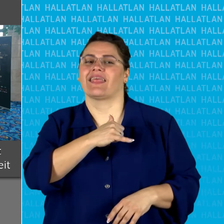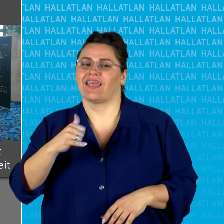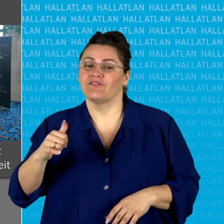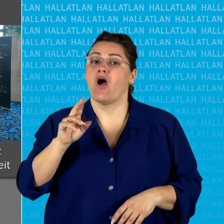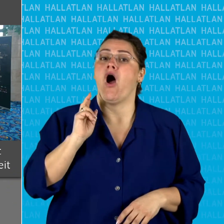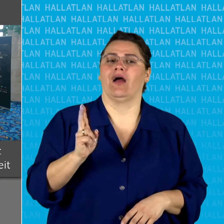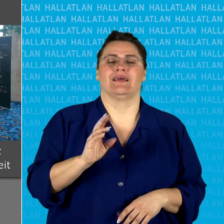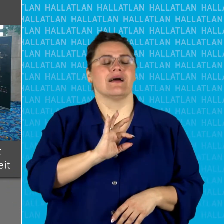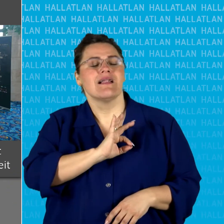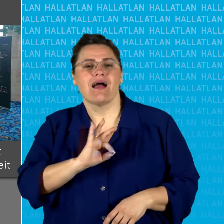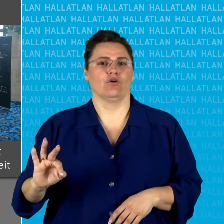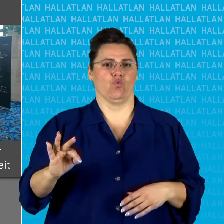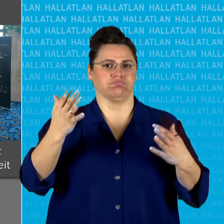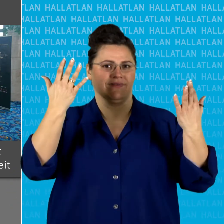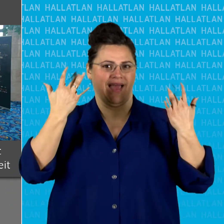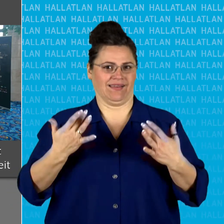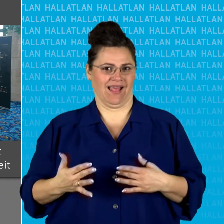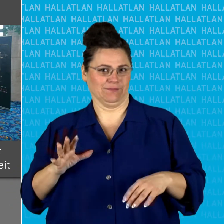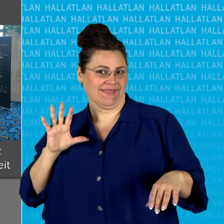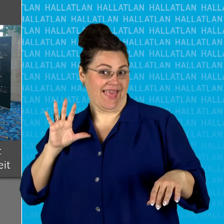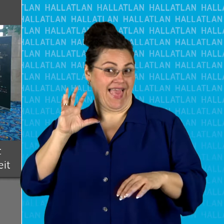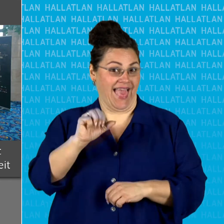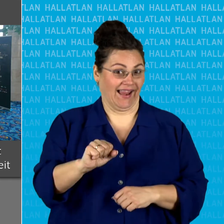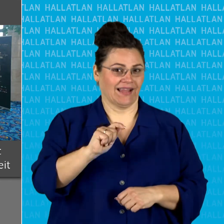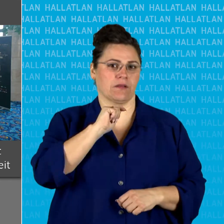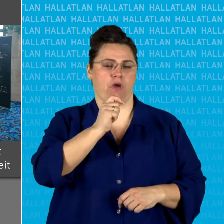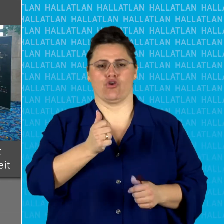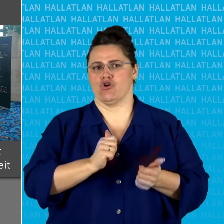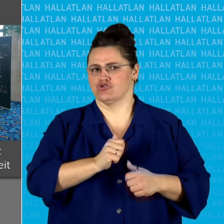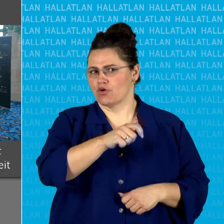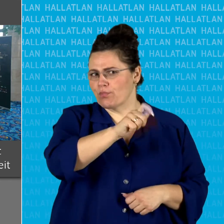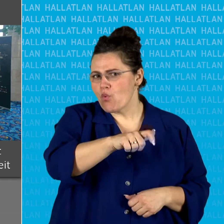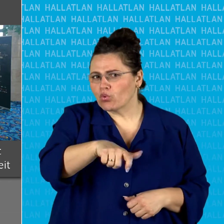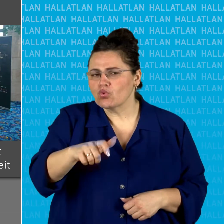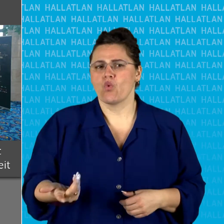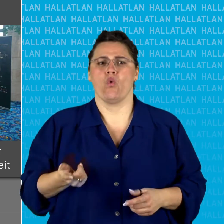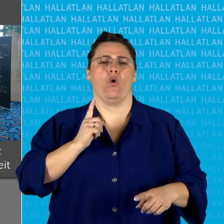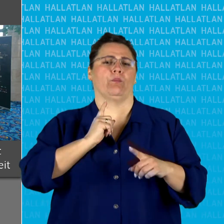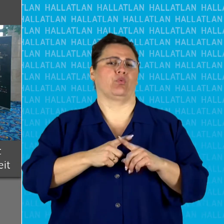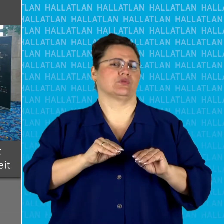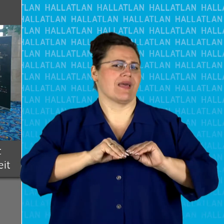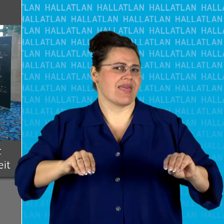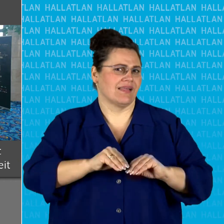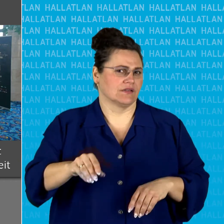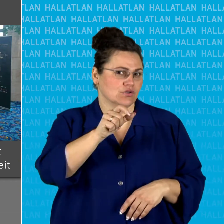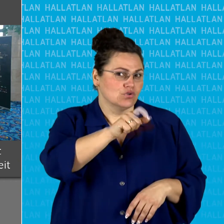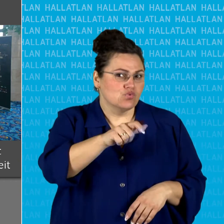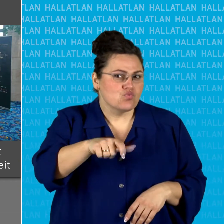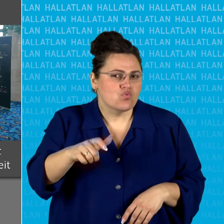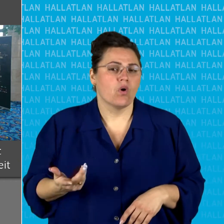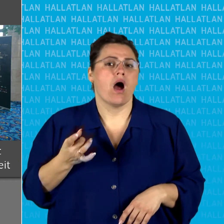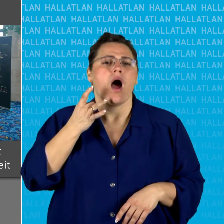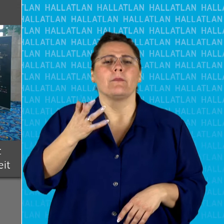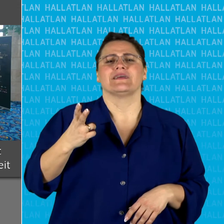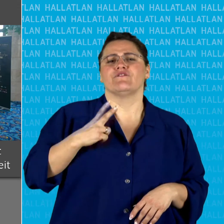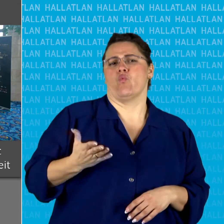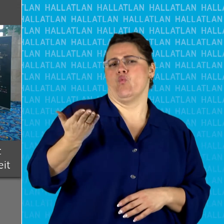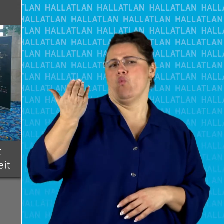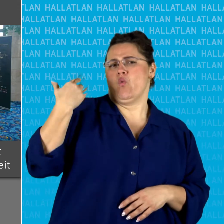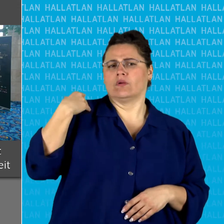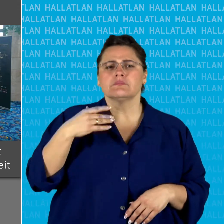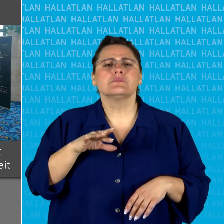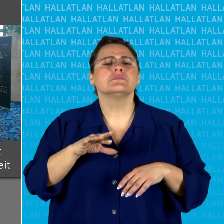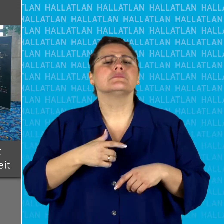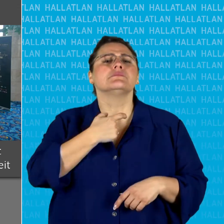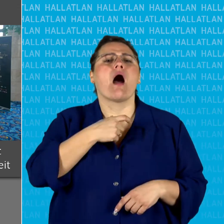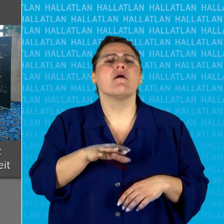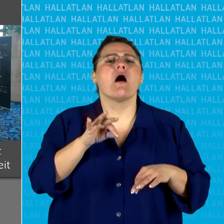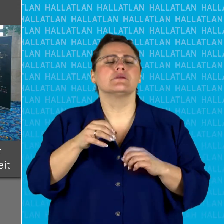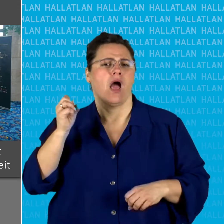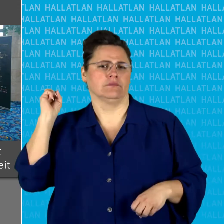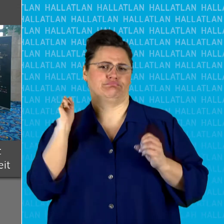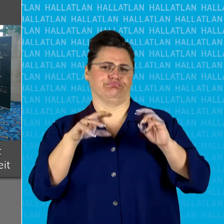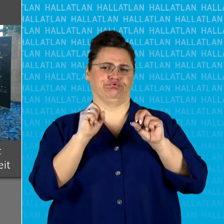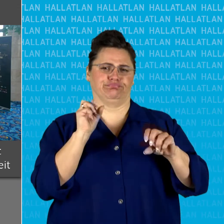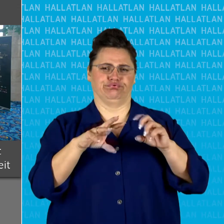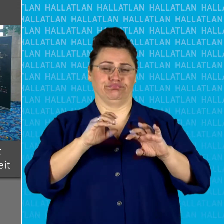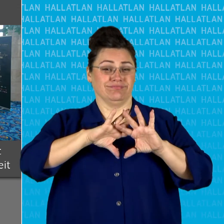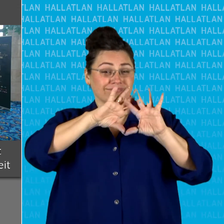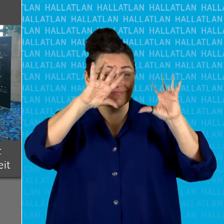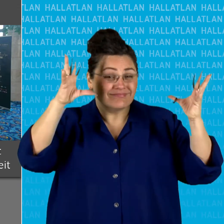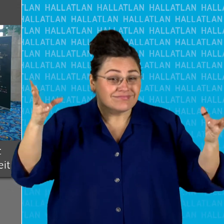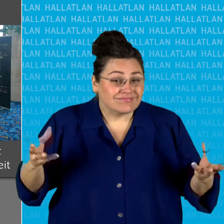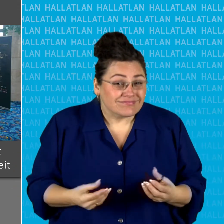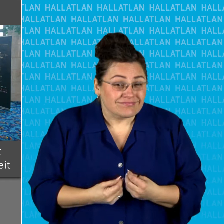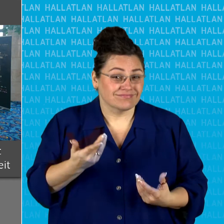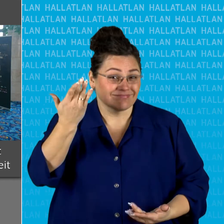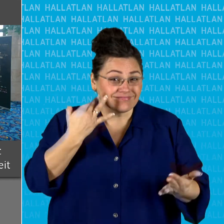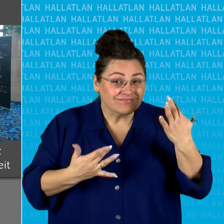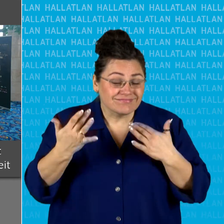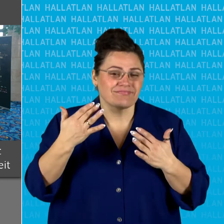legjobb hazai sporteredményt elérő sportolóira, edzőire leadott szavazatok összesítése alapján